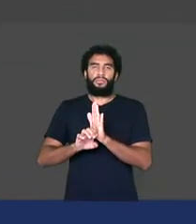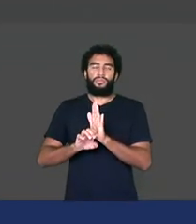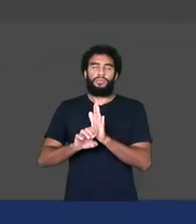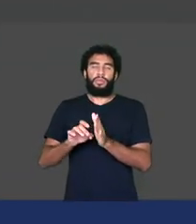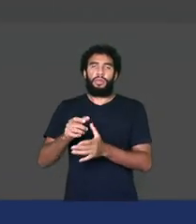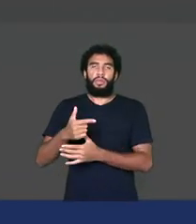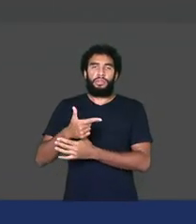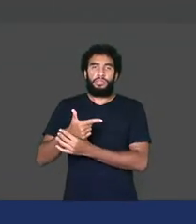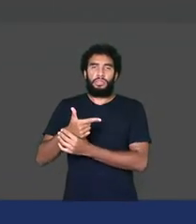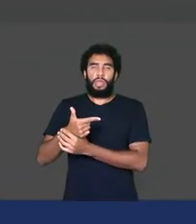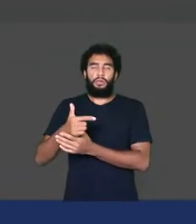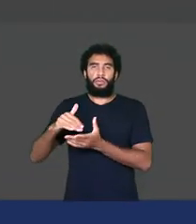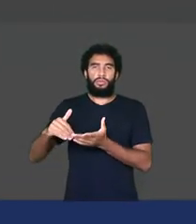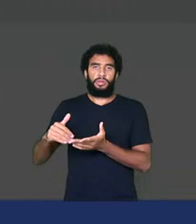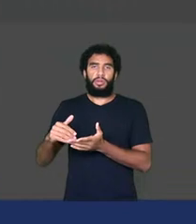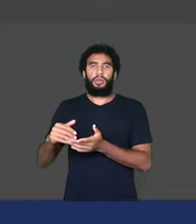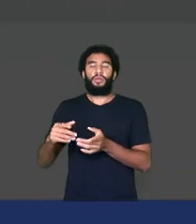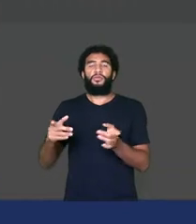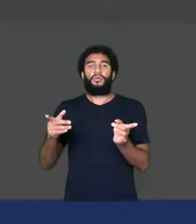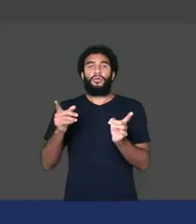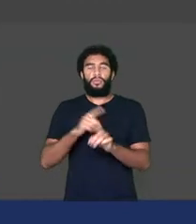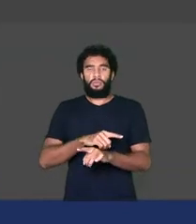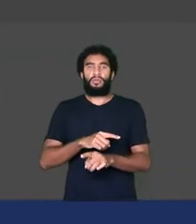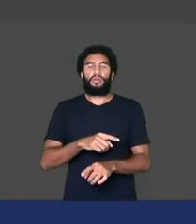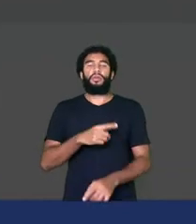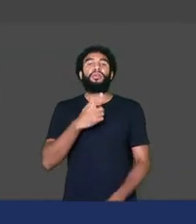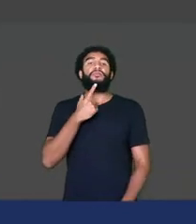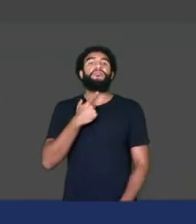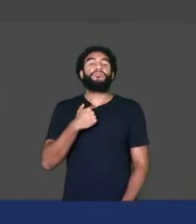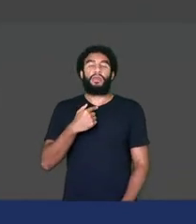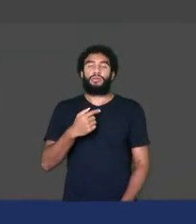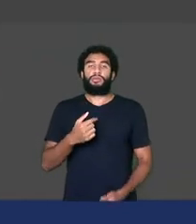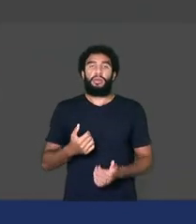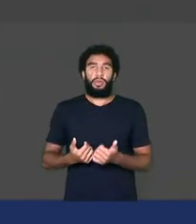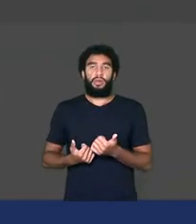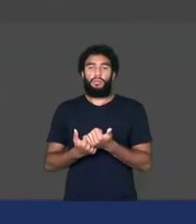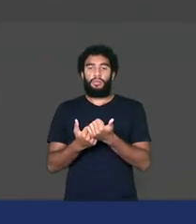DESARMAMENTO, QUE VIOLOU A VONTADE SOBERANA DO POVO BRASILEIRO, E APOIAR UMA